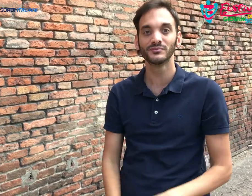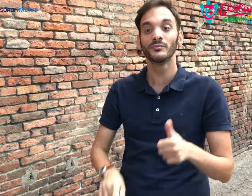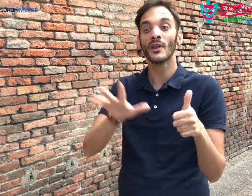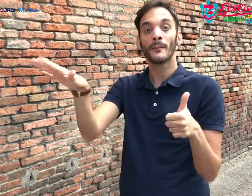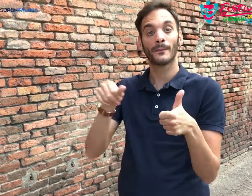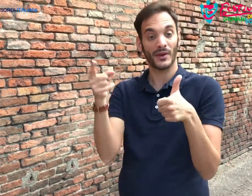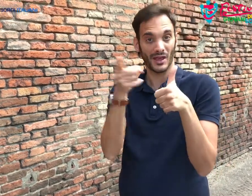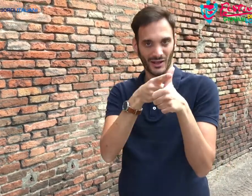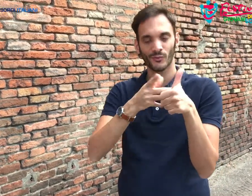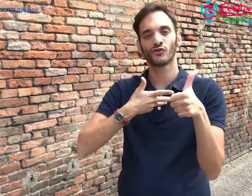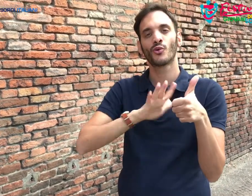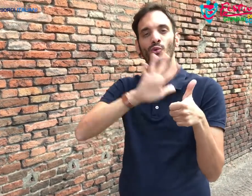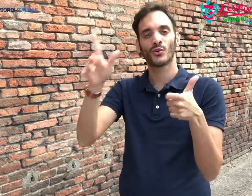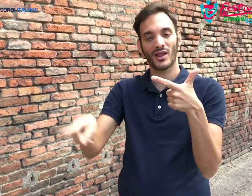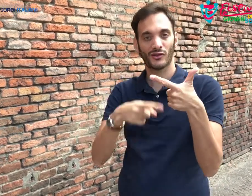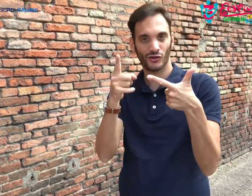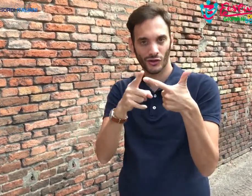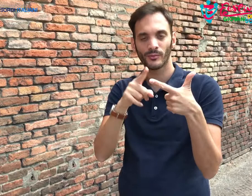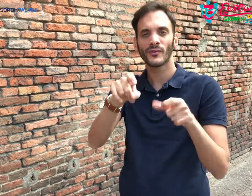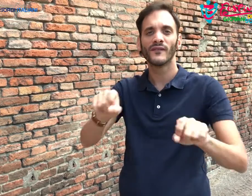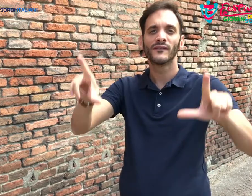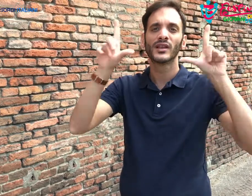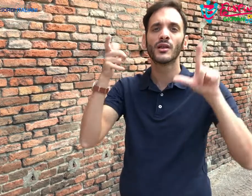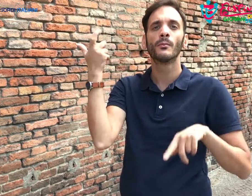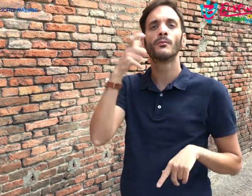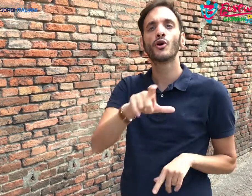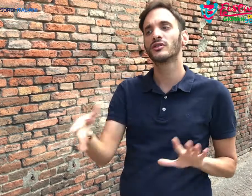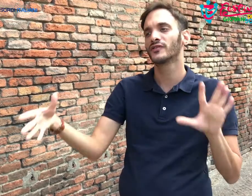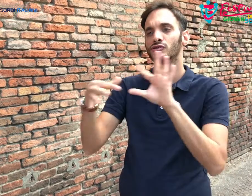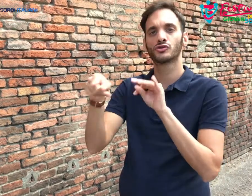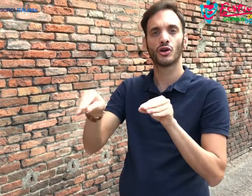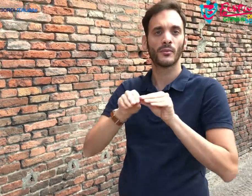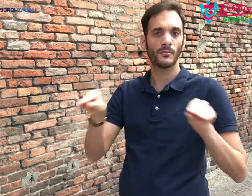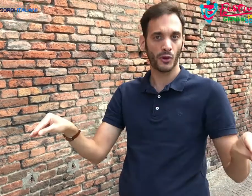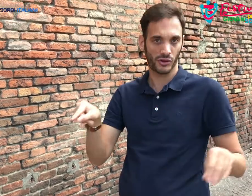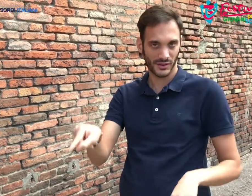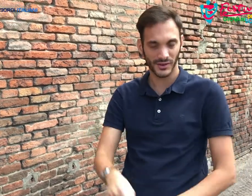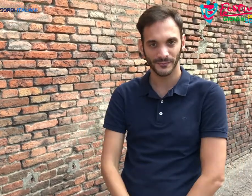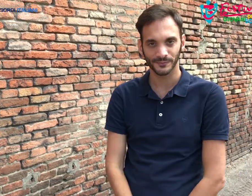2. Inviarci un video motivazionale sull'obiettivo per cui desiderate allestire il vostro stand.